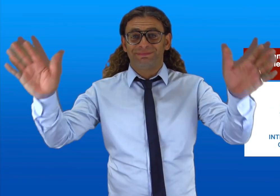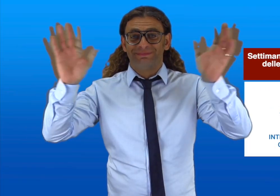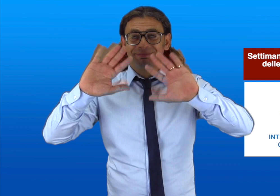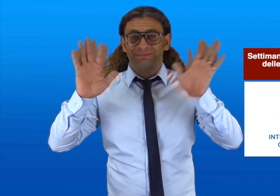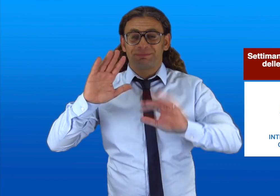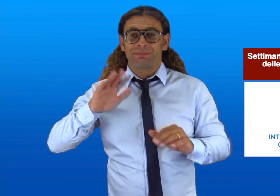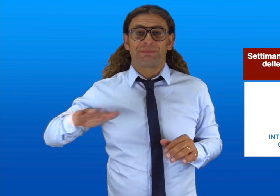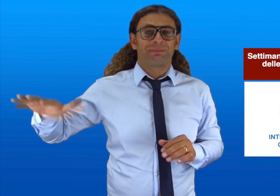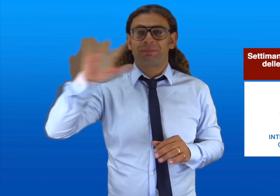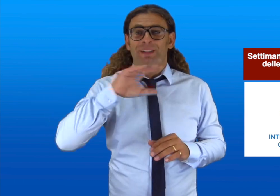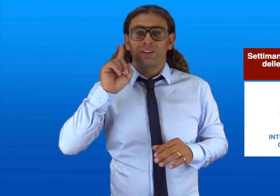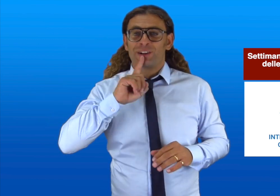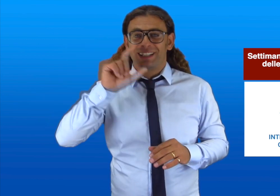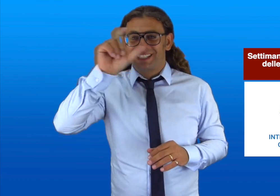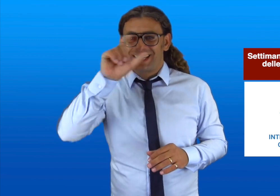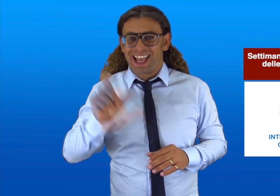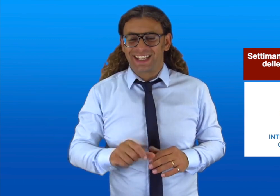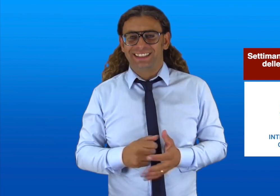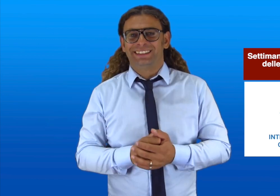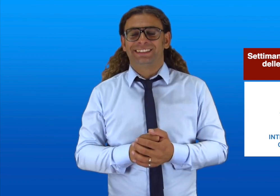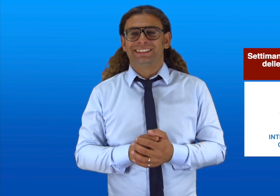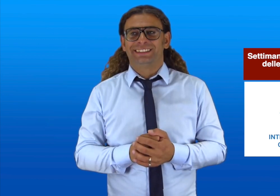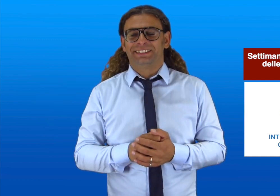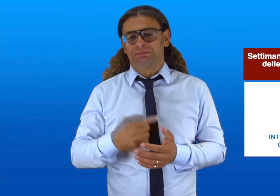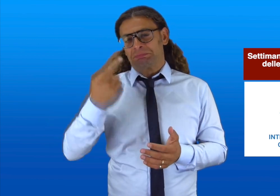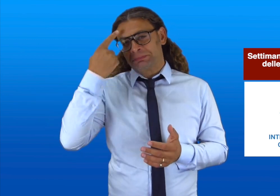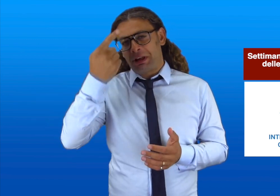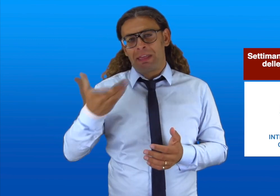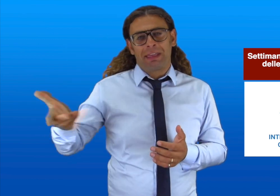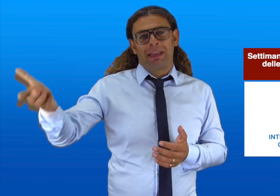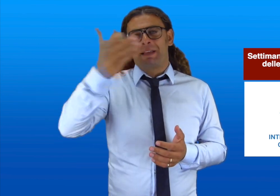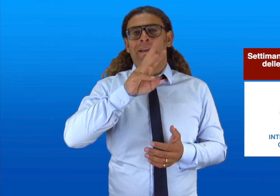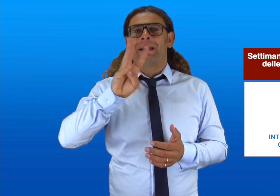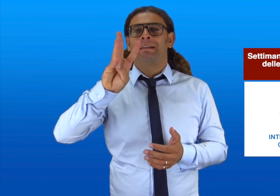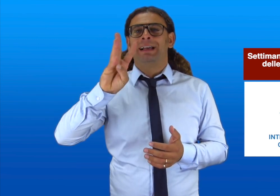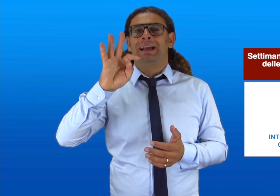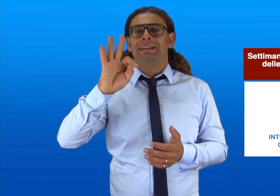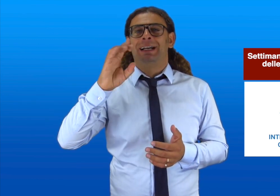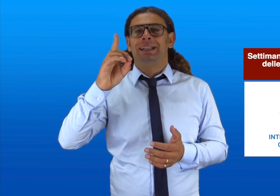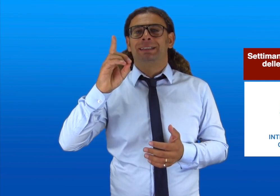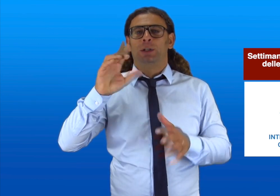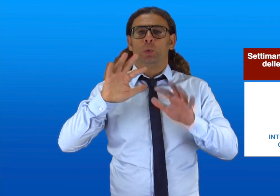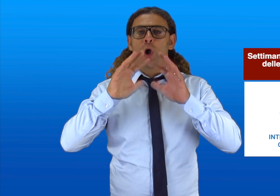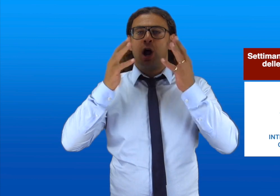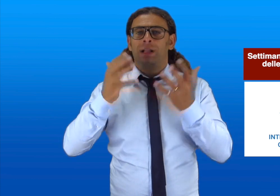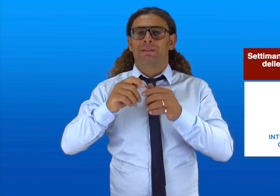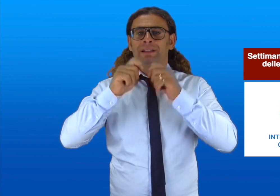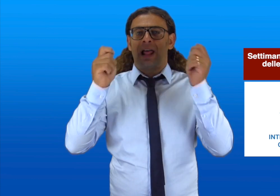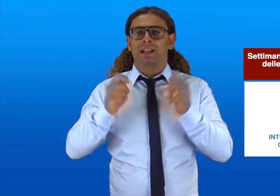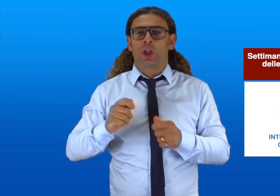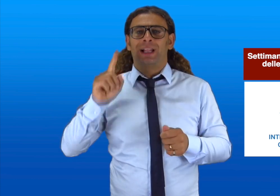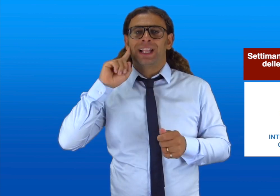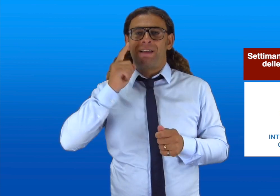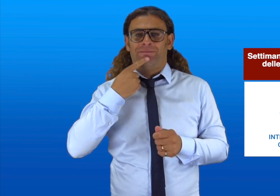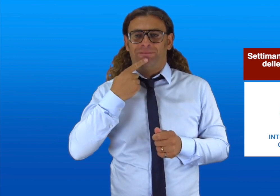Ciao a tutti i sordi italiani! Ogni anno la WFD, la Federazione Internazionale dei Sordi,